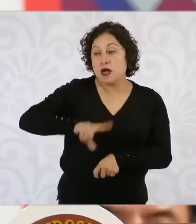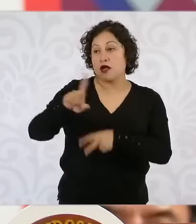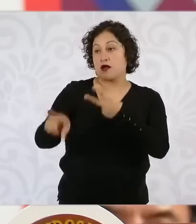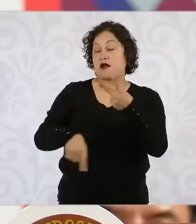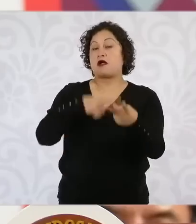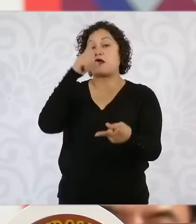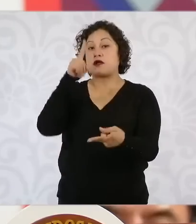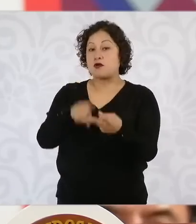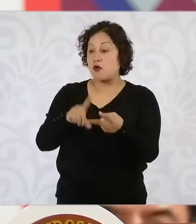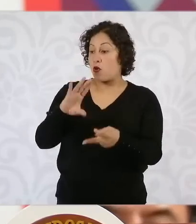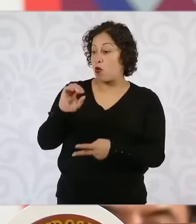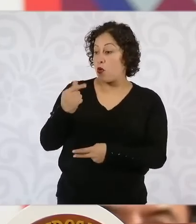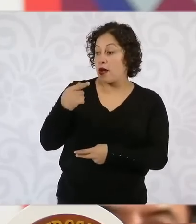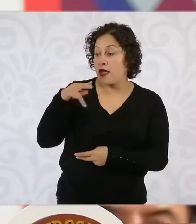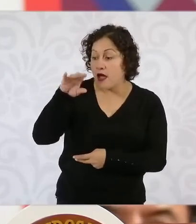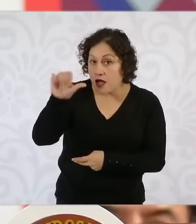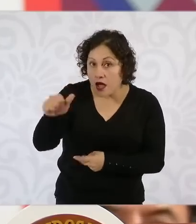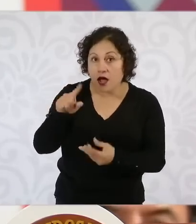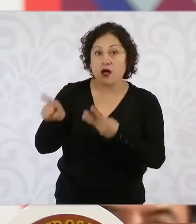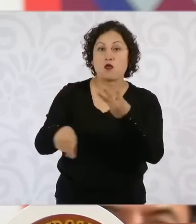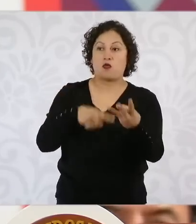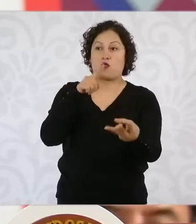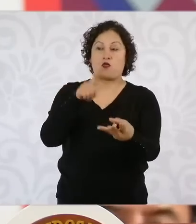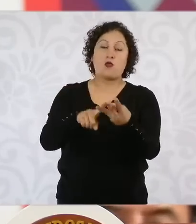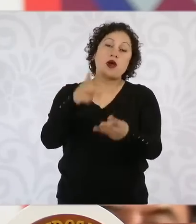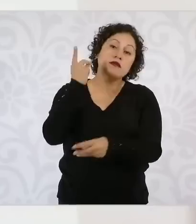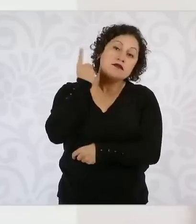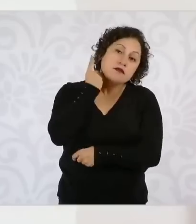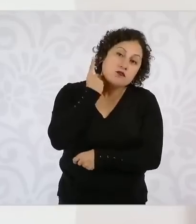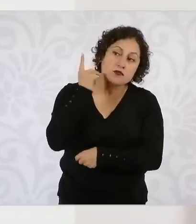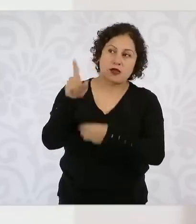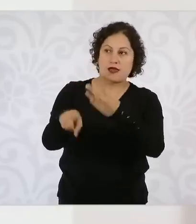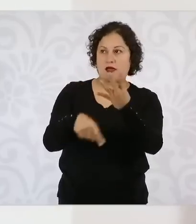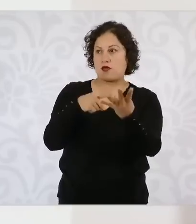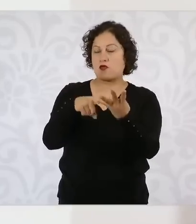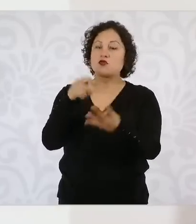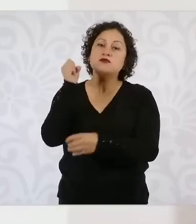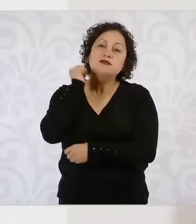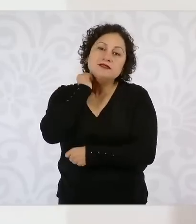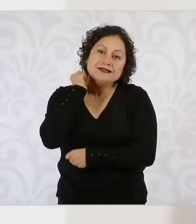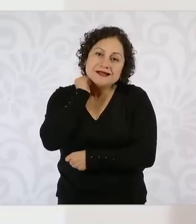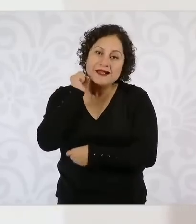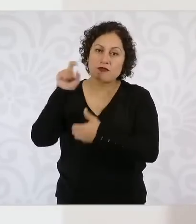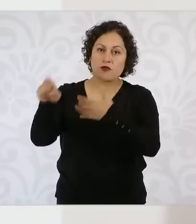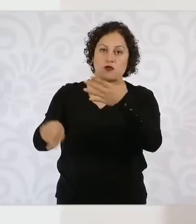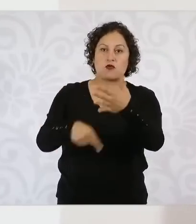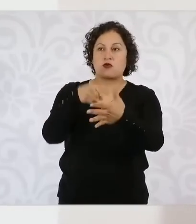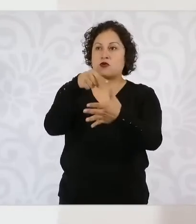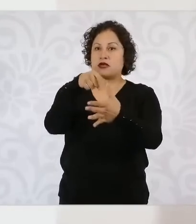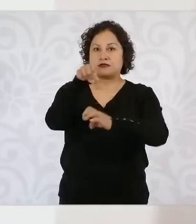la mayoría de la cámara de senadores salieron prácticamente todas las cámaras empresariales